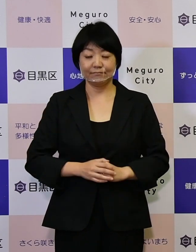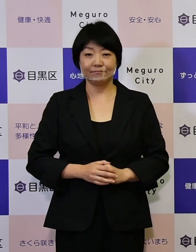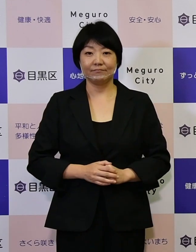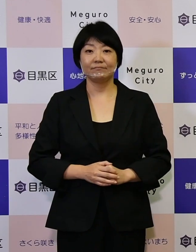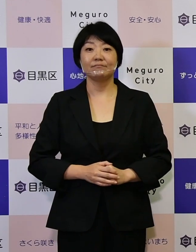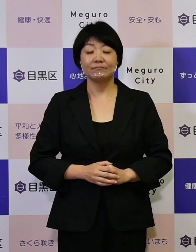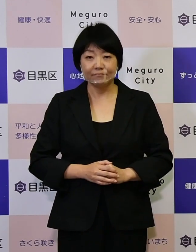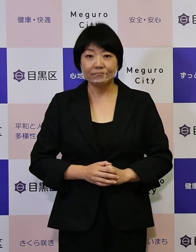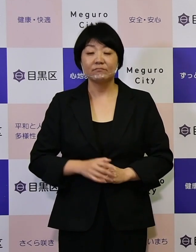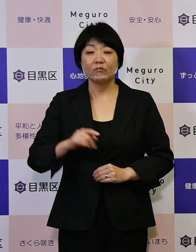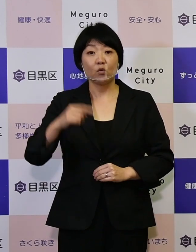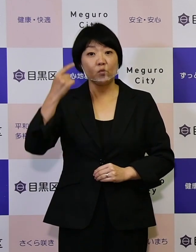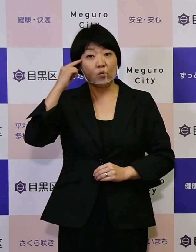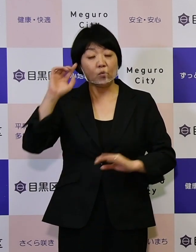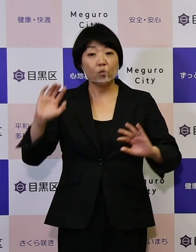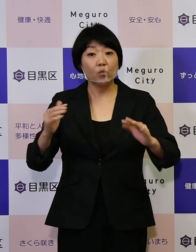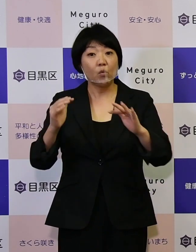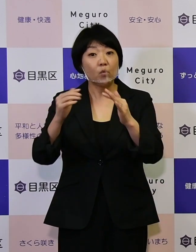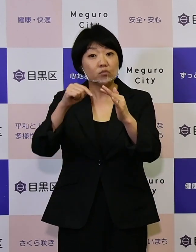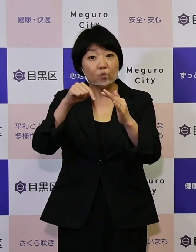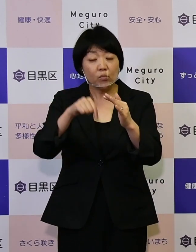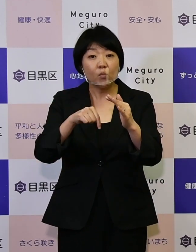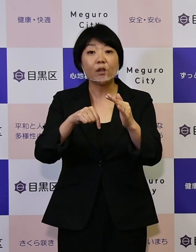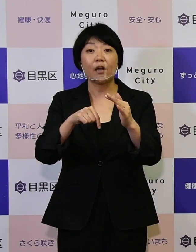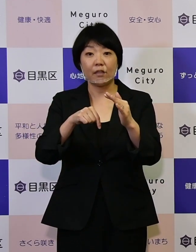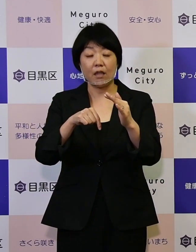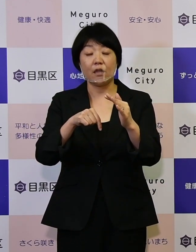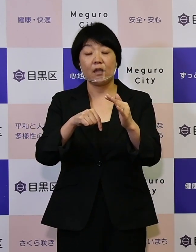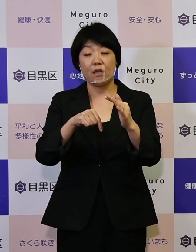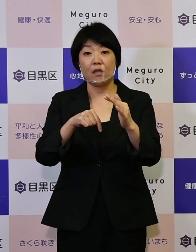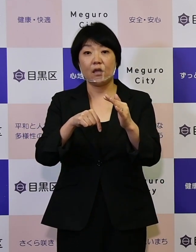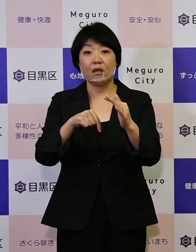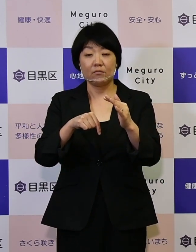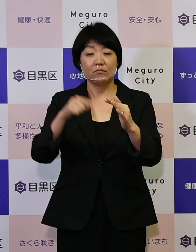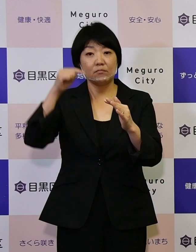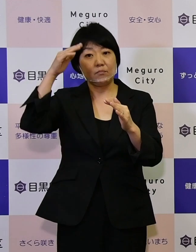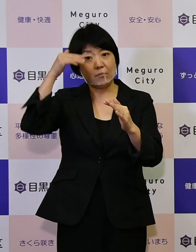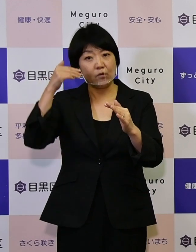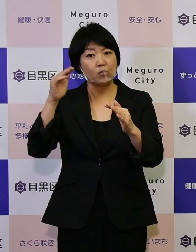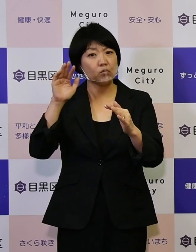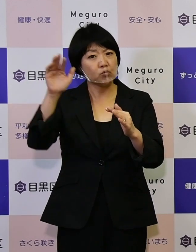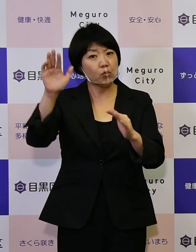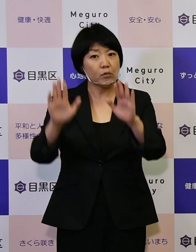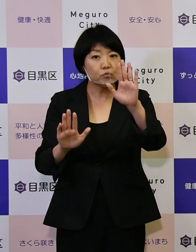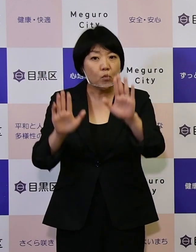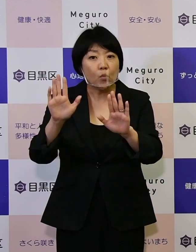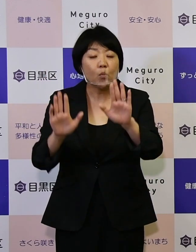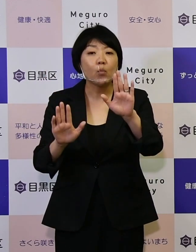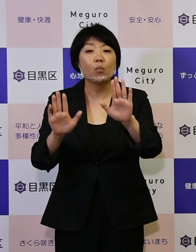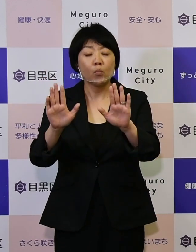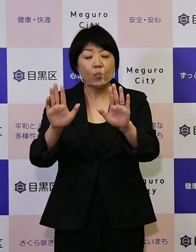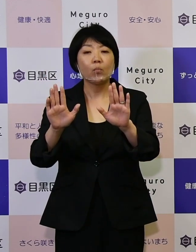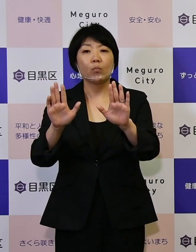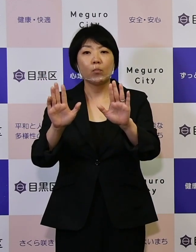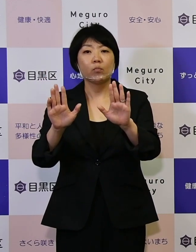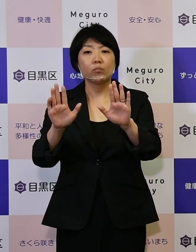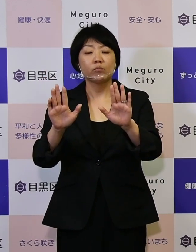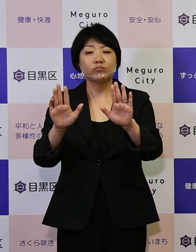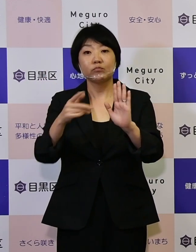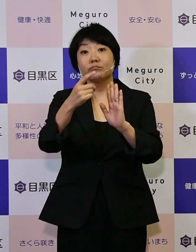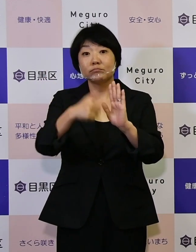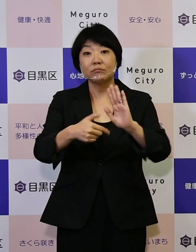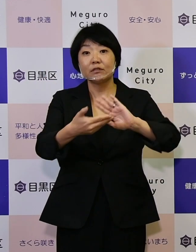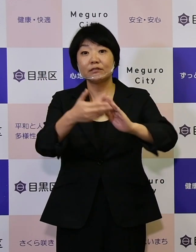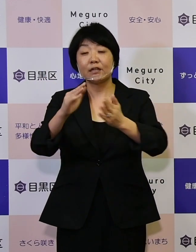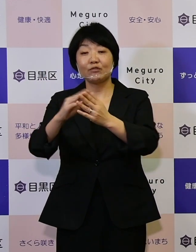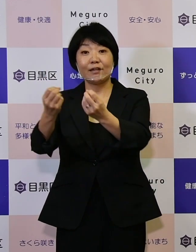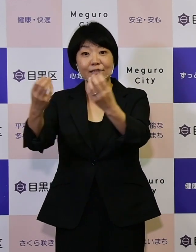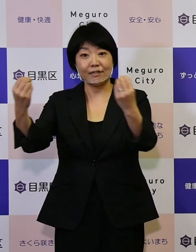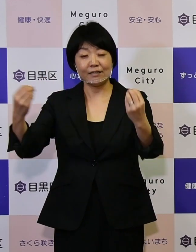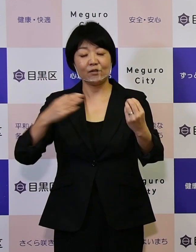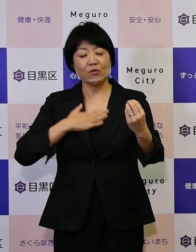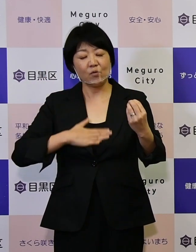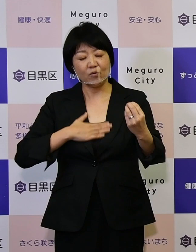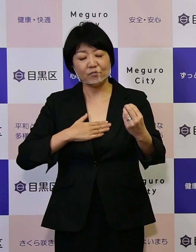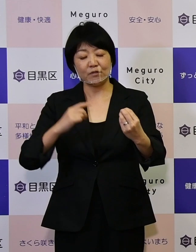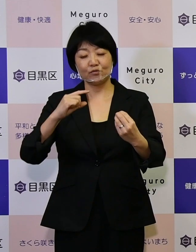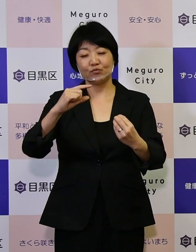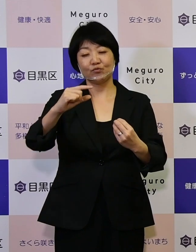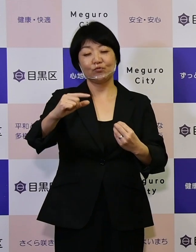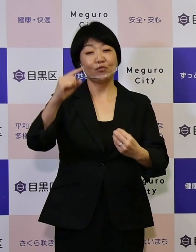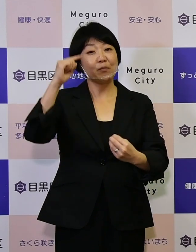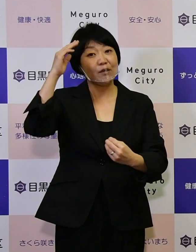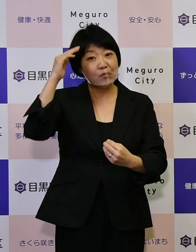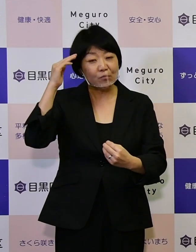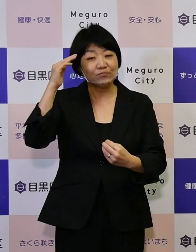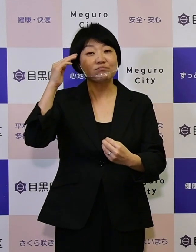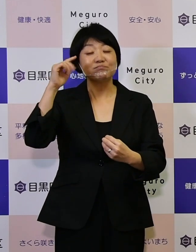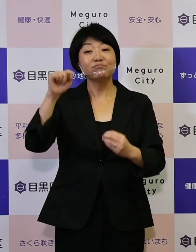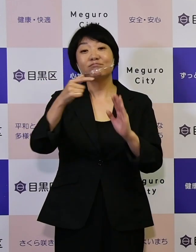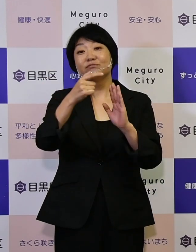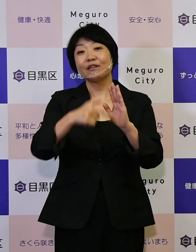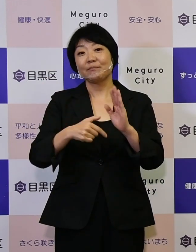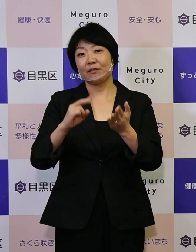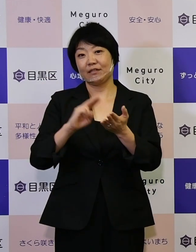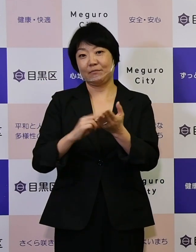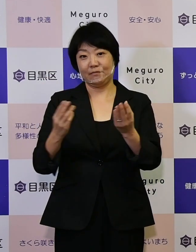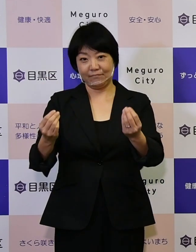この構想の中で目黒の将来像を 「さくら咲き心地よいまちずっとめぐろ」と定めています。